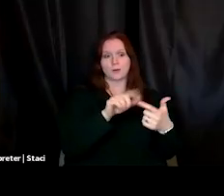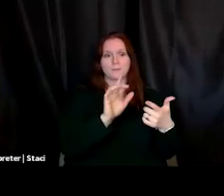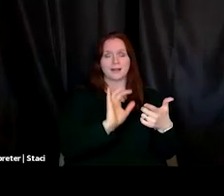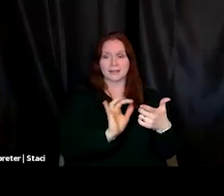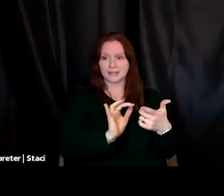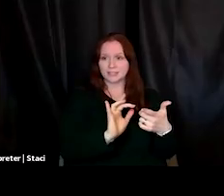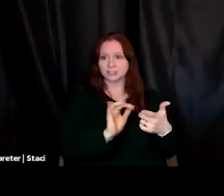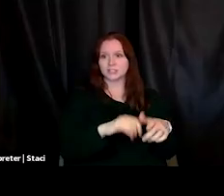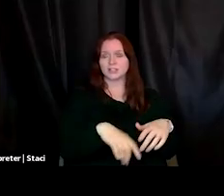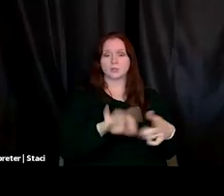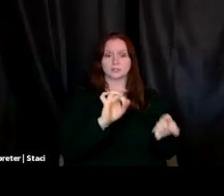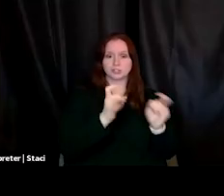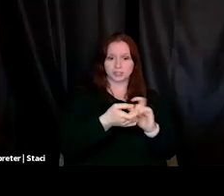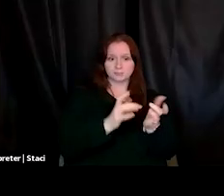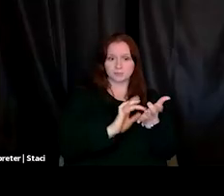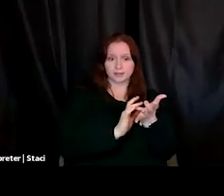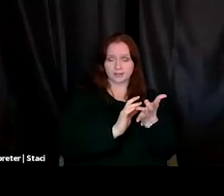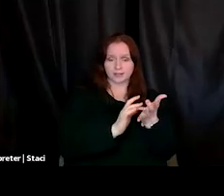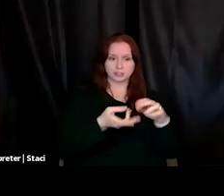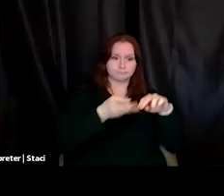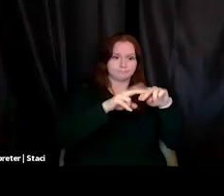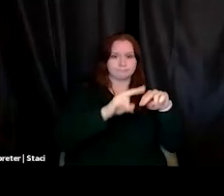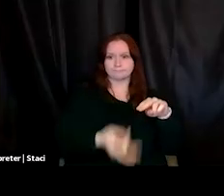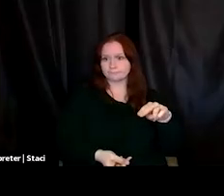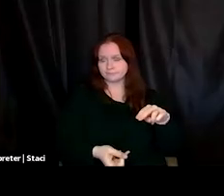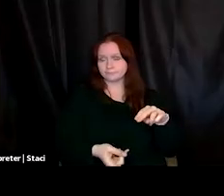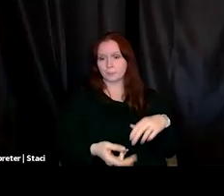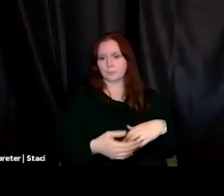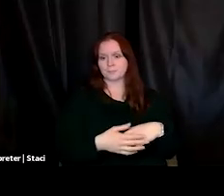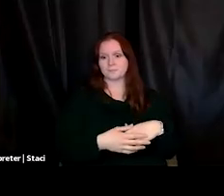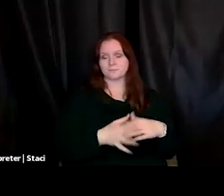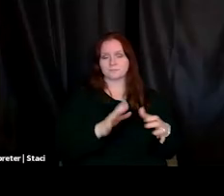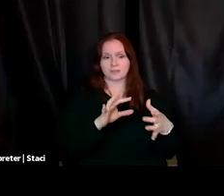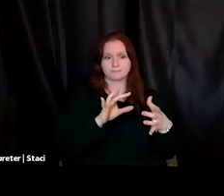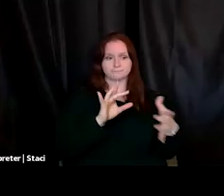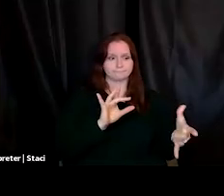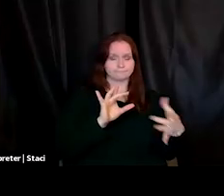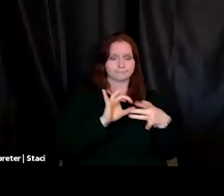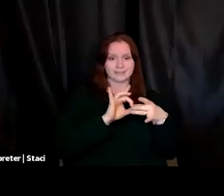probadas por usuarios, respuestas pre-pobladas cuando sea posible